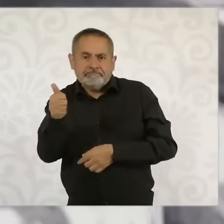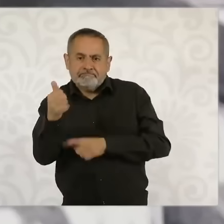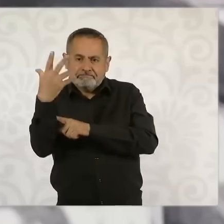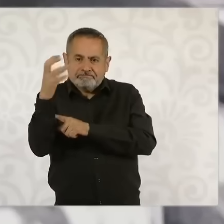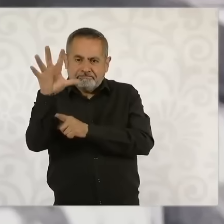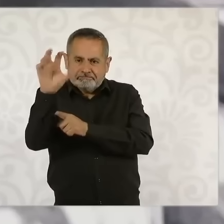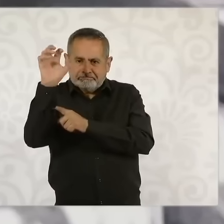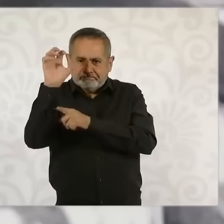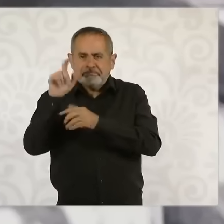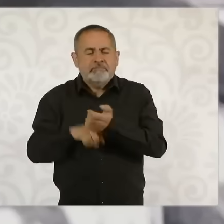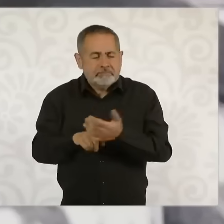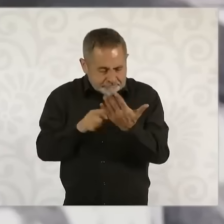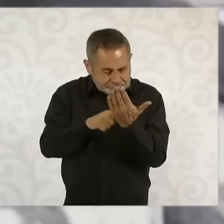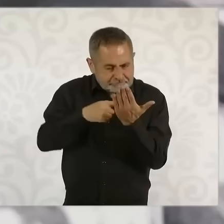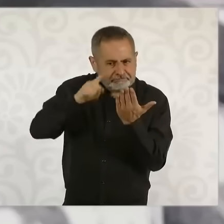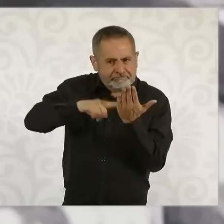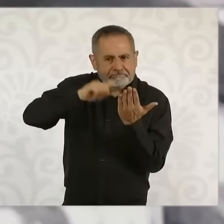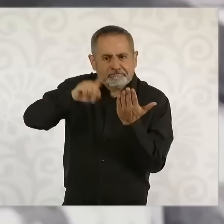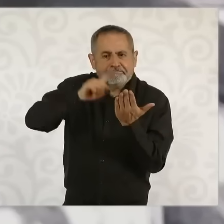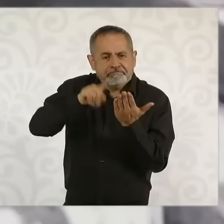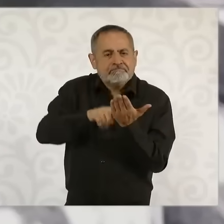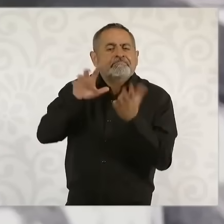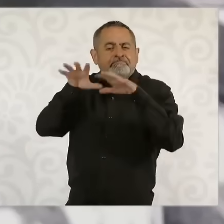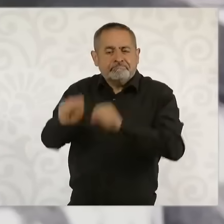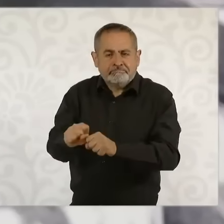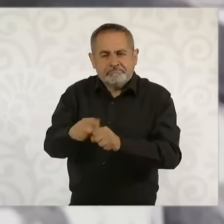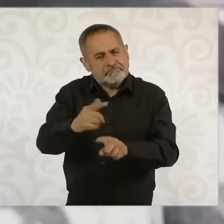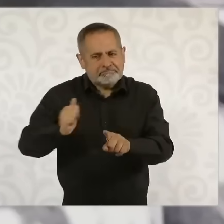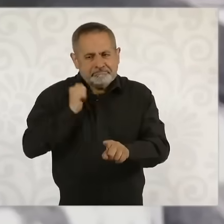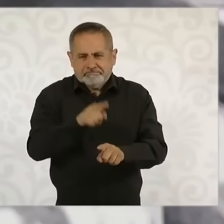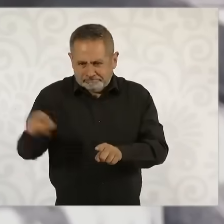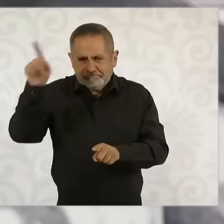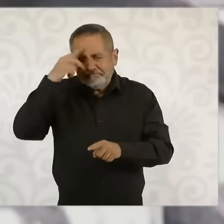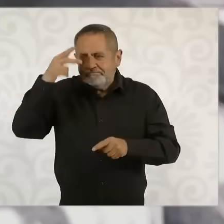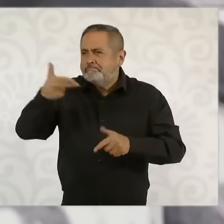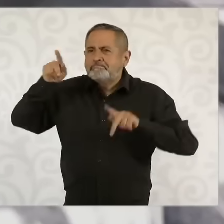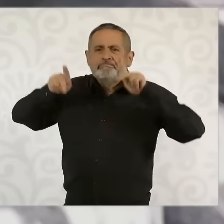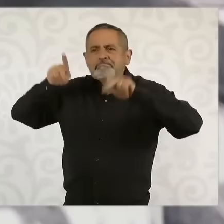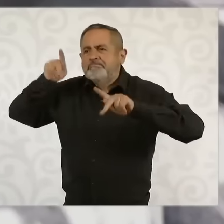a que visiten nuestros hoteles, aprovechen estos paquetes y vale la pena seguir este trabajando con